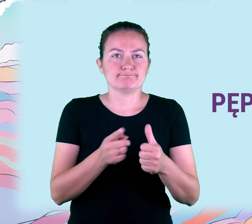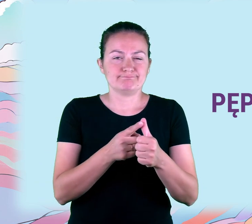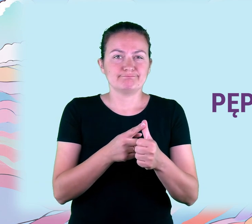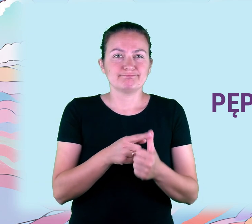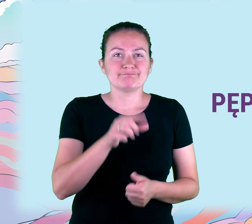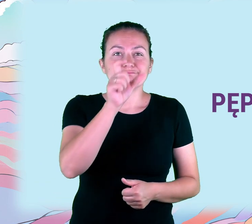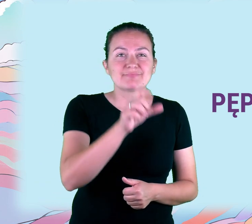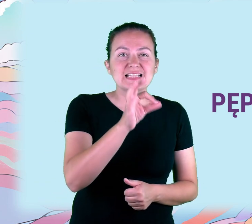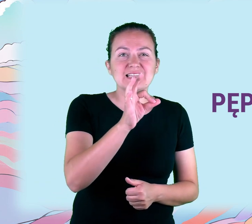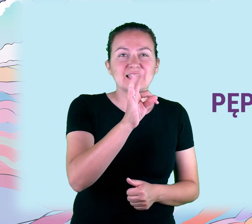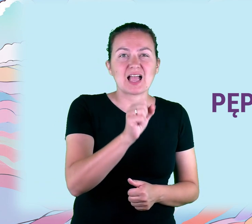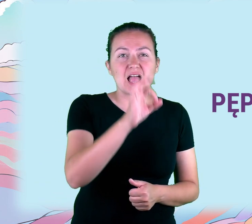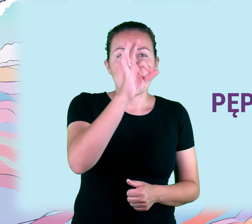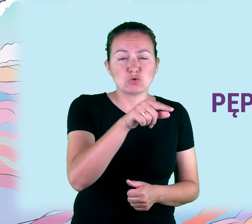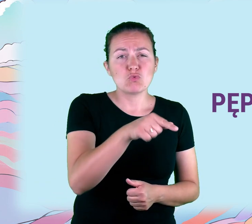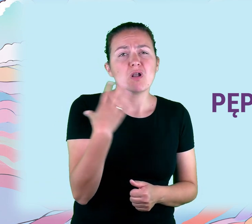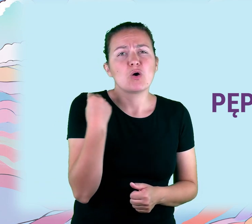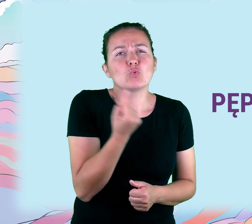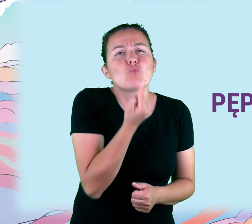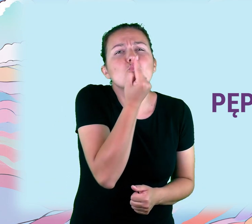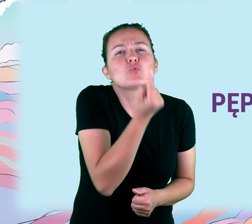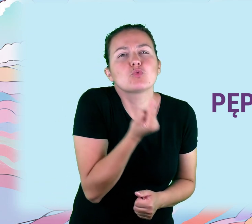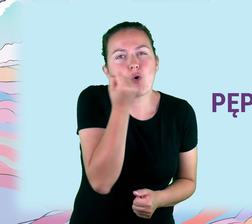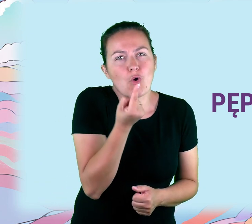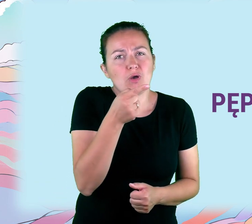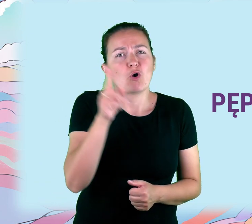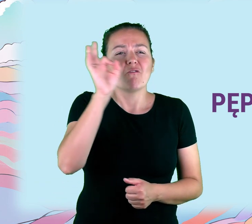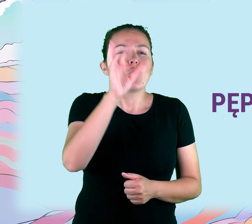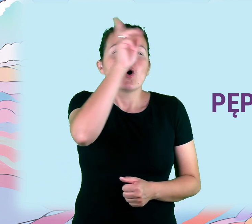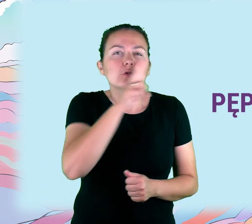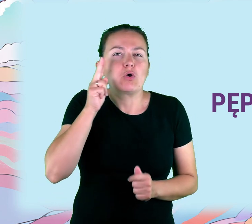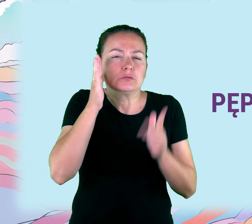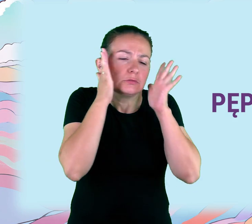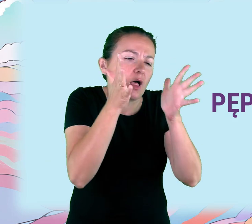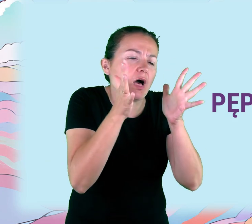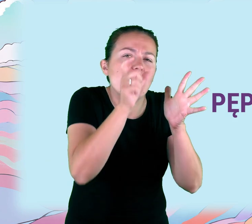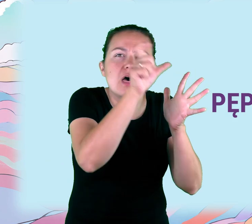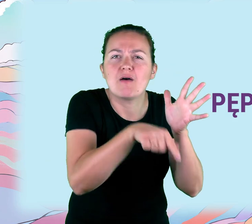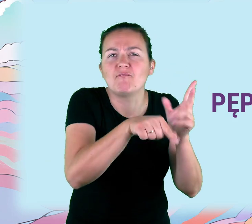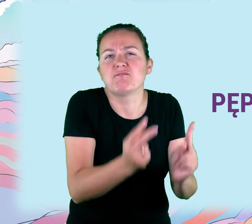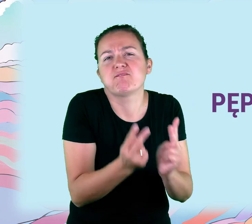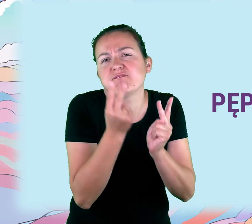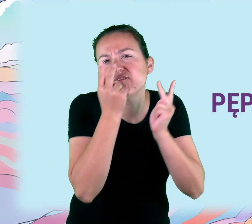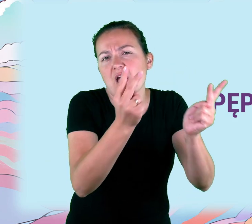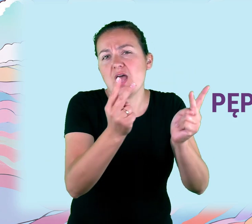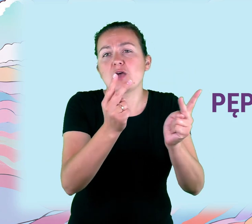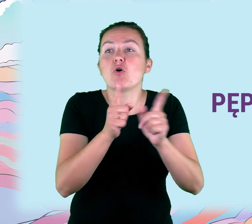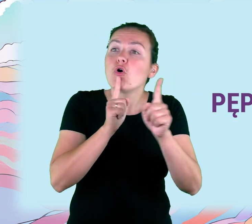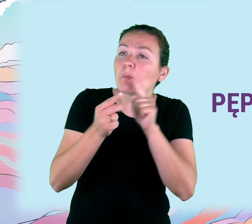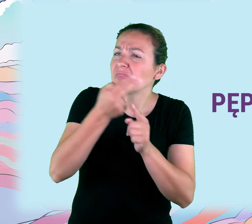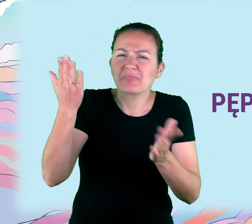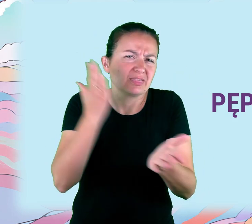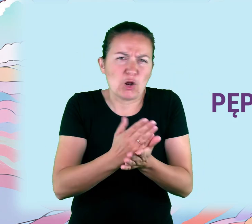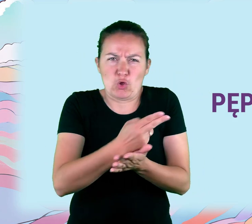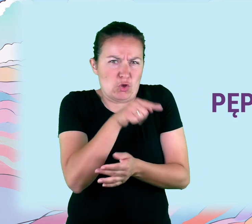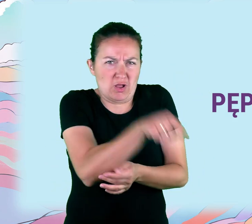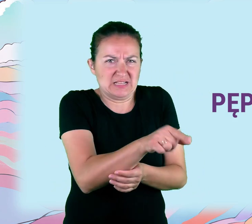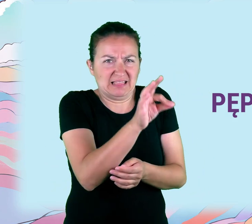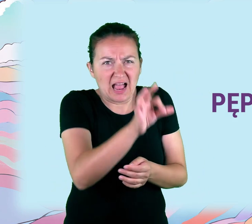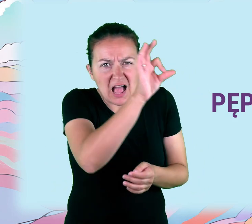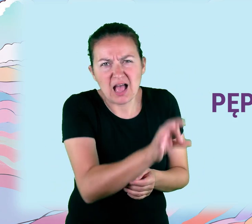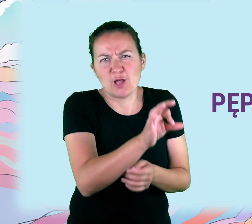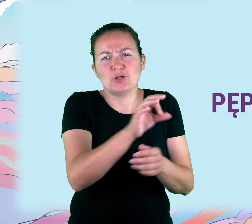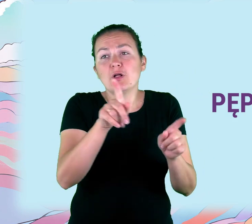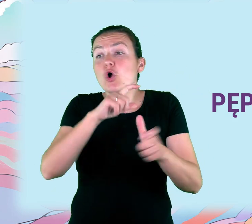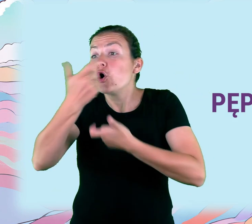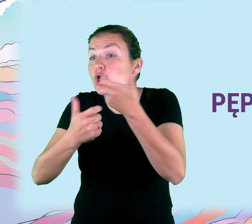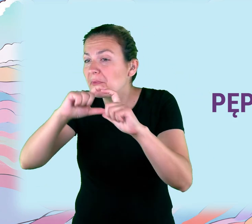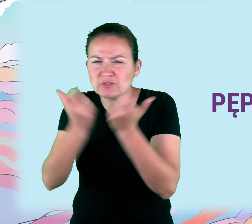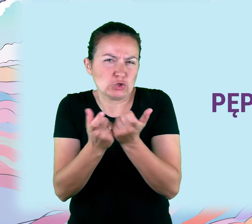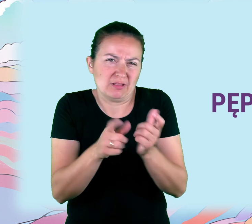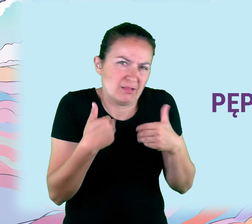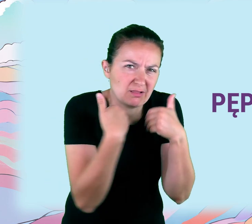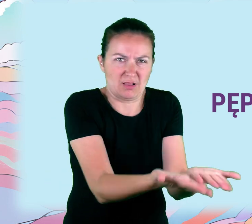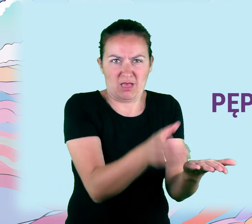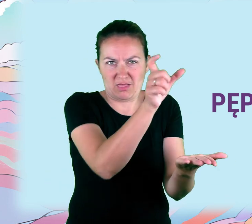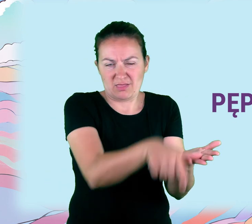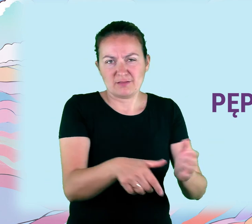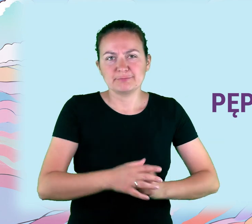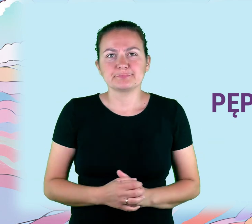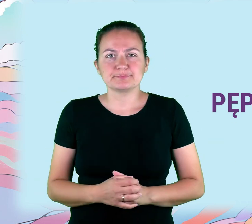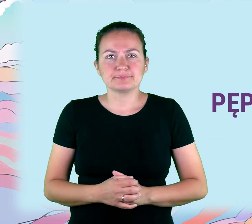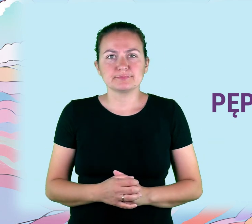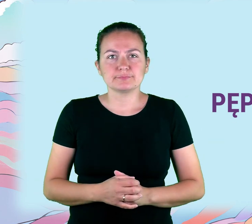1. Staś ma rok i jest pępkiem świata dla swoich rodziców. Cały czas mówią tylko o nim i wszystko robią tylko dla niego.